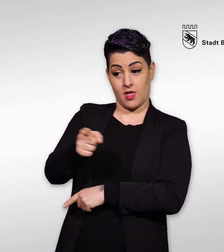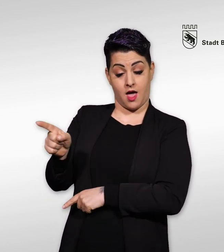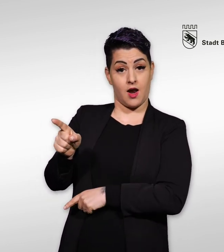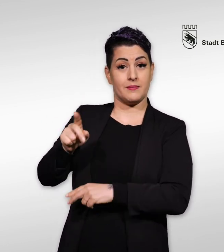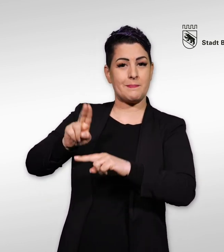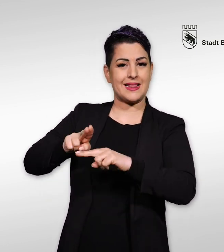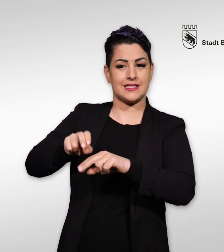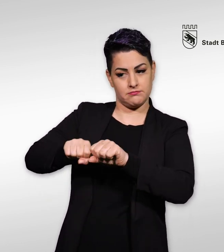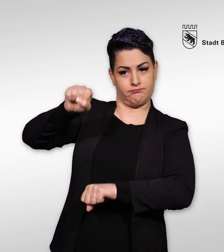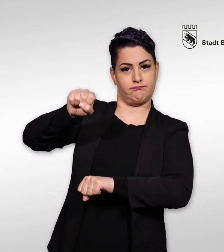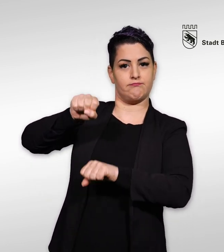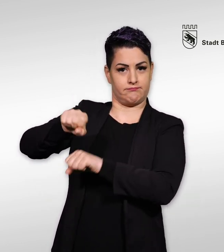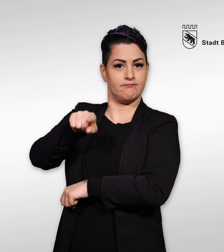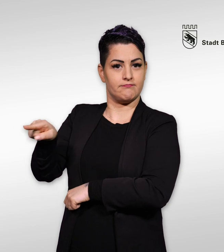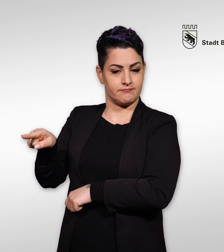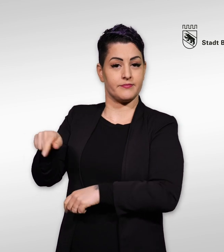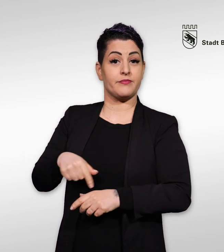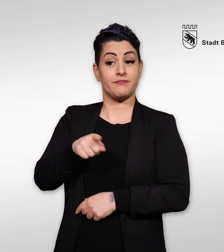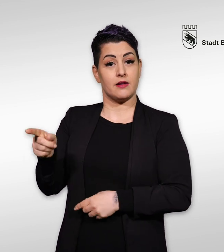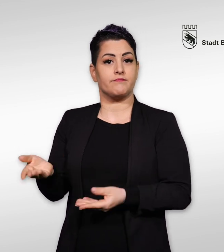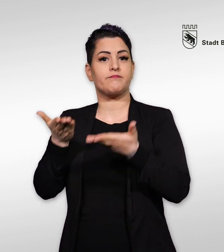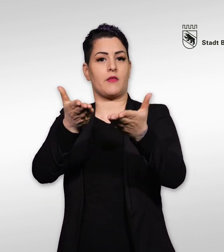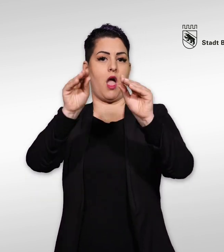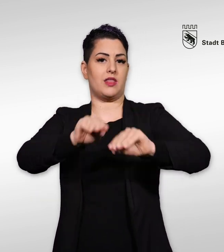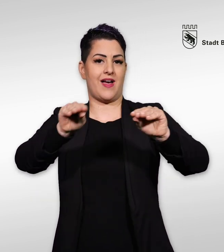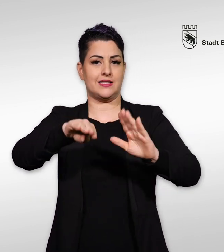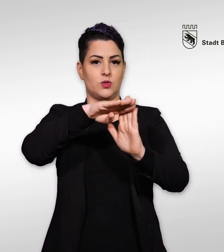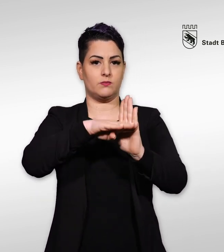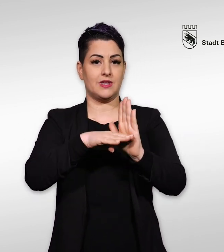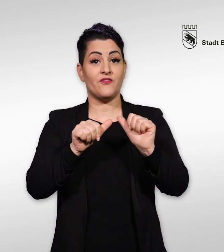Medizinisch ausgebildetes Personal gibt Ihnen Anweisungen